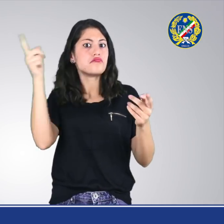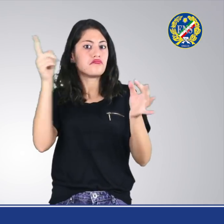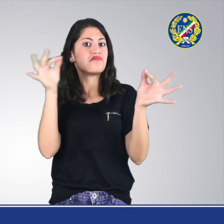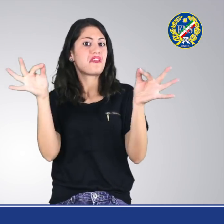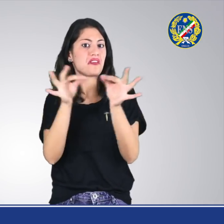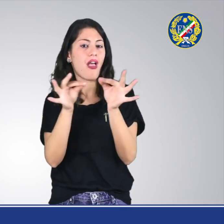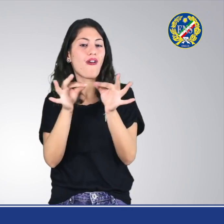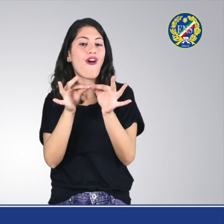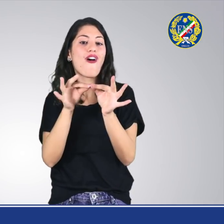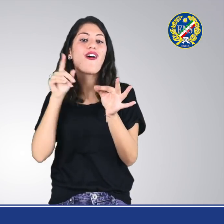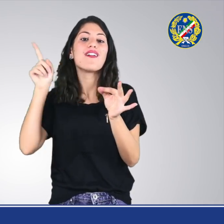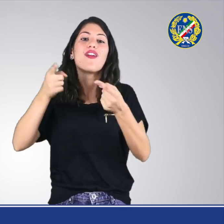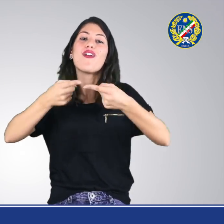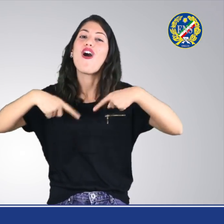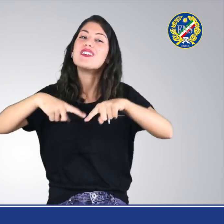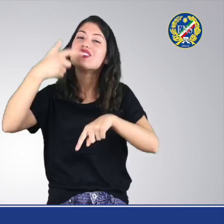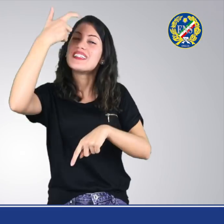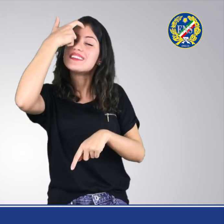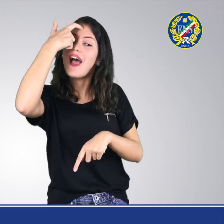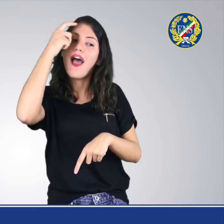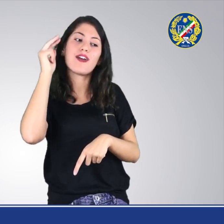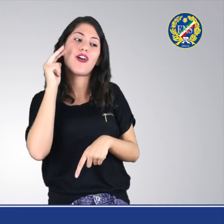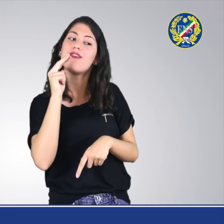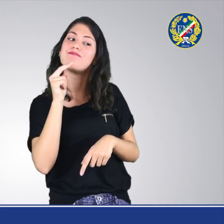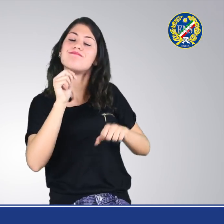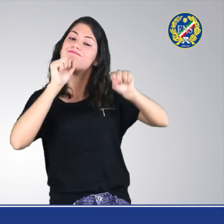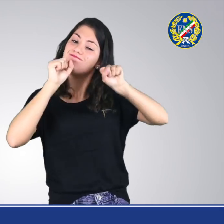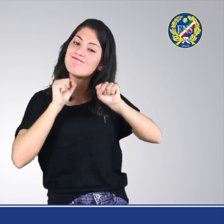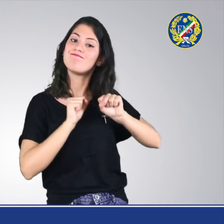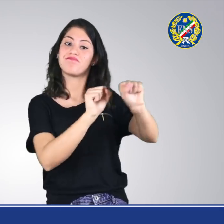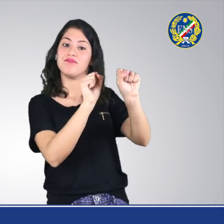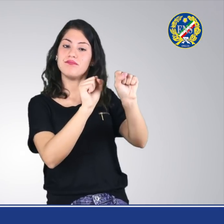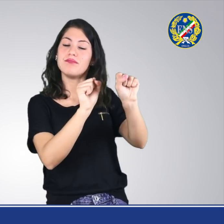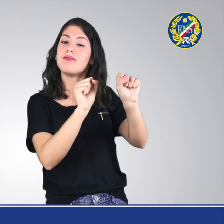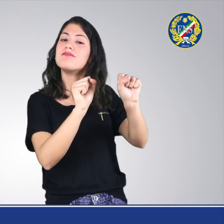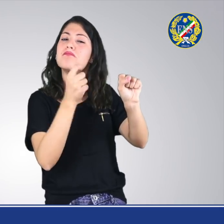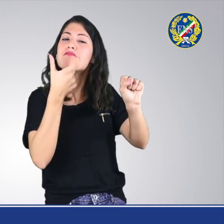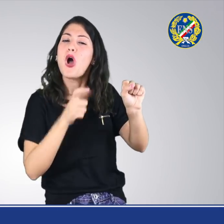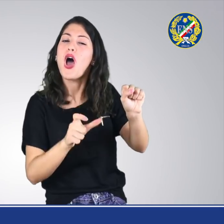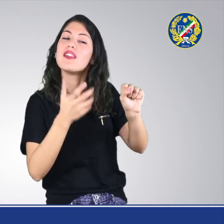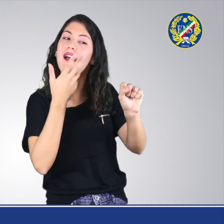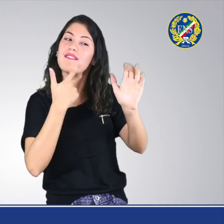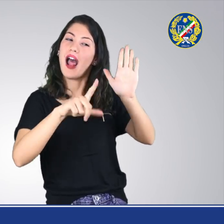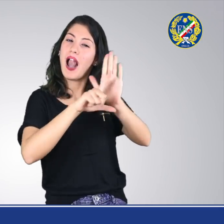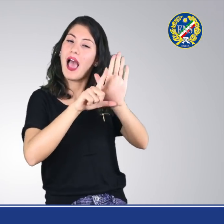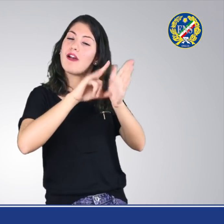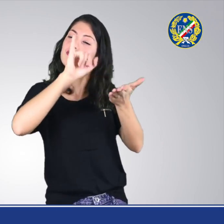ovvero l'anticipo pensionistico a carico dello Stato anche i disoccupati dopo un contratto a termine,